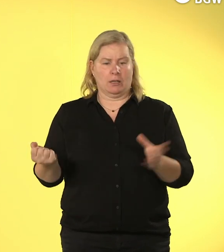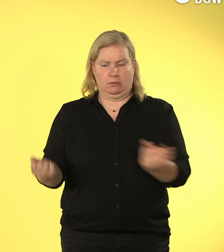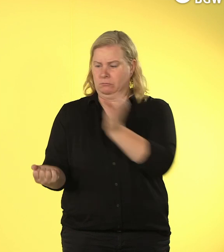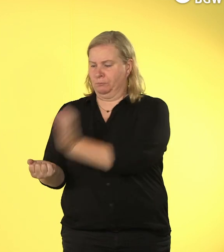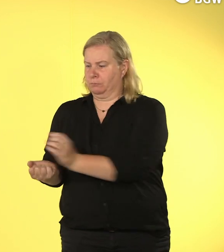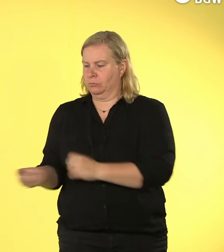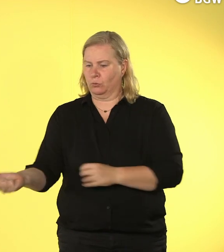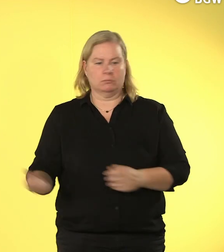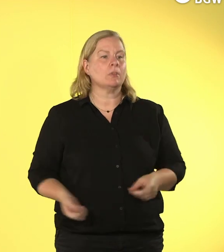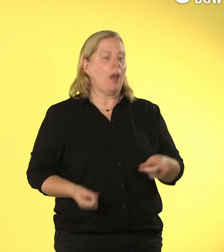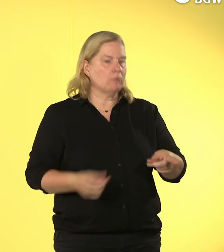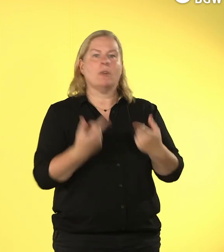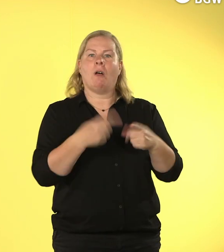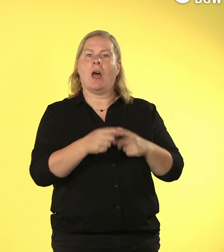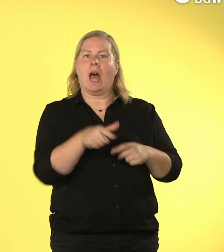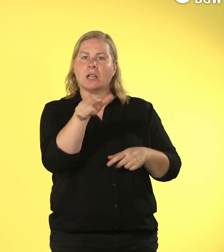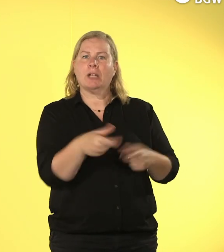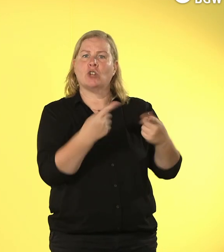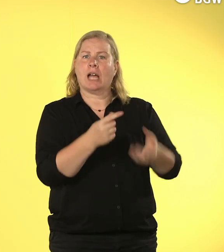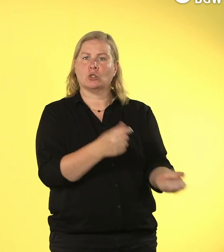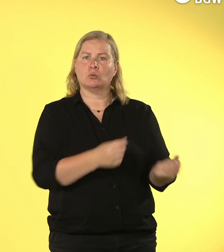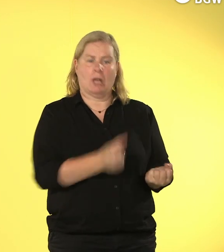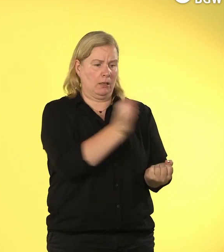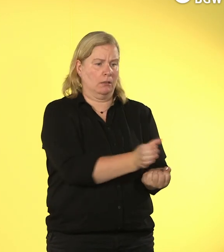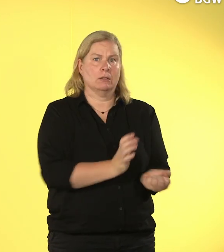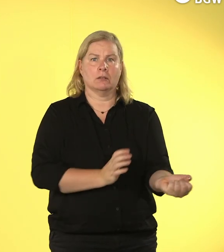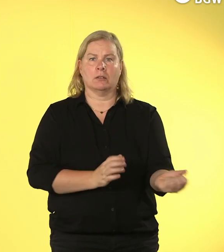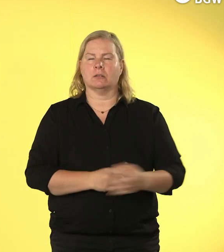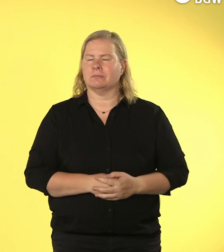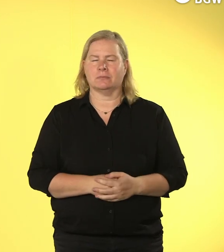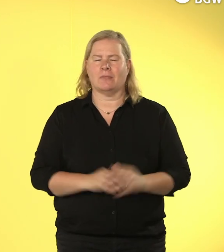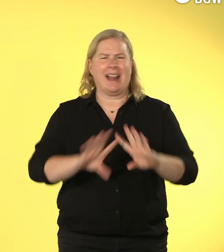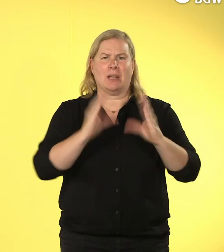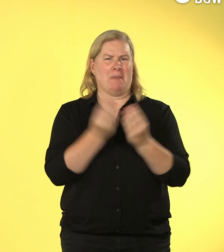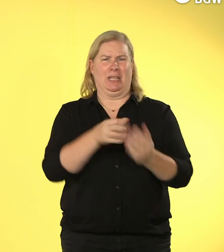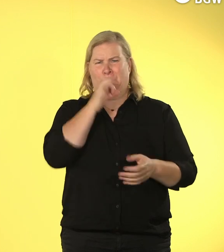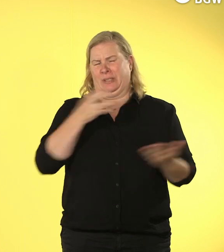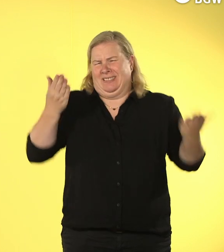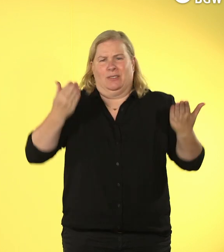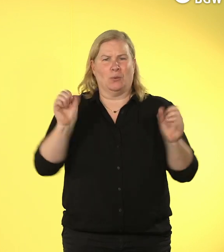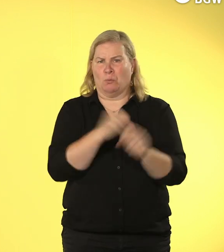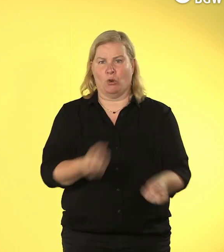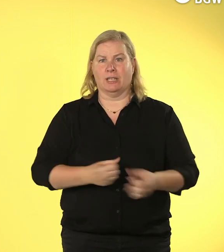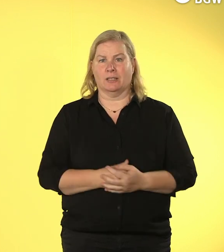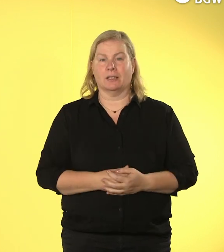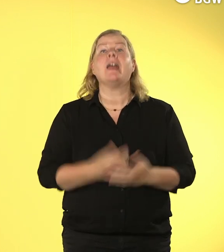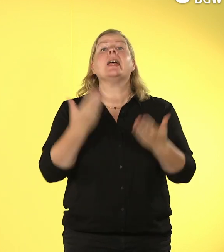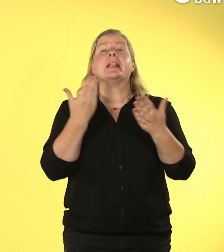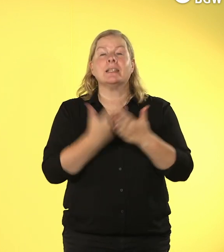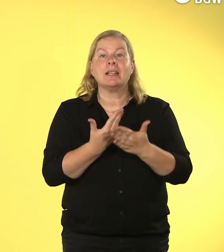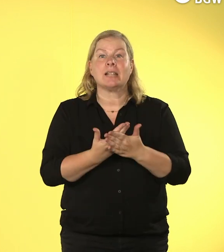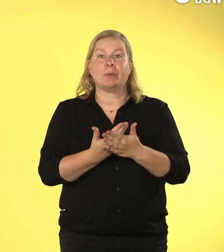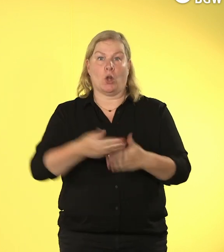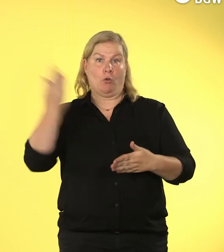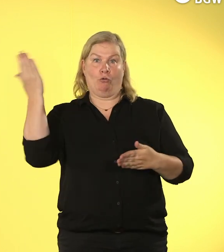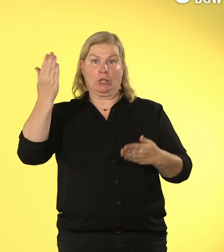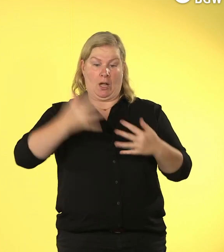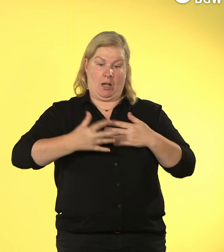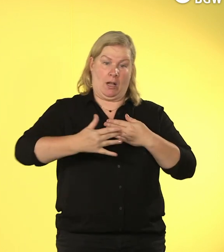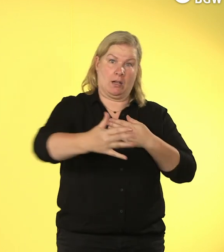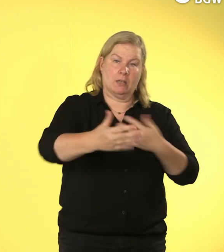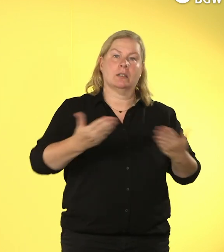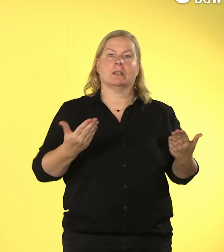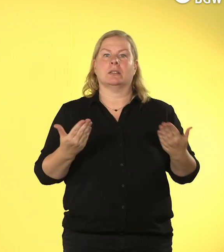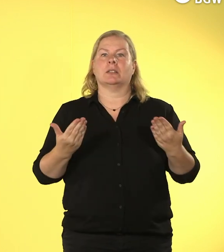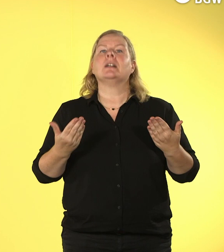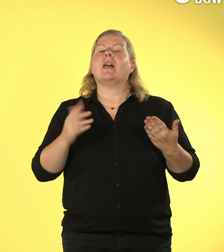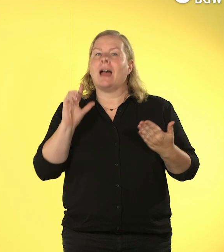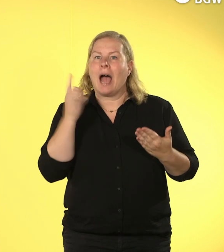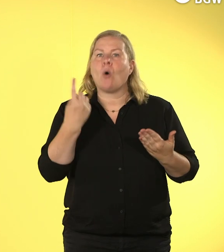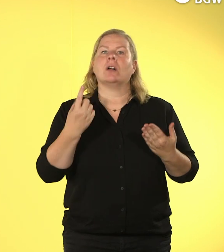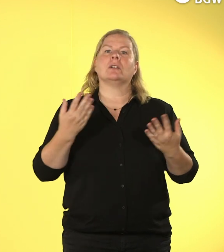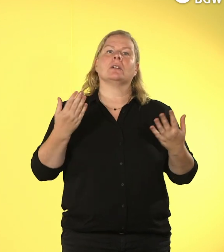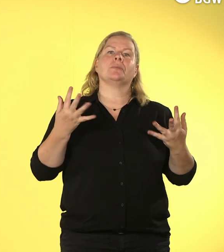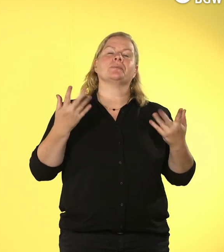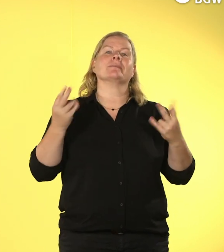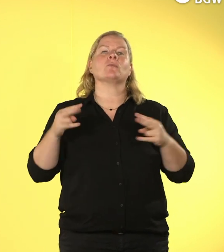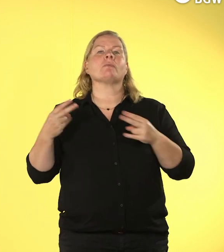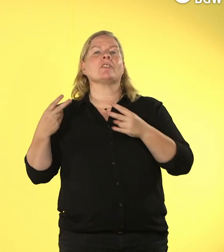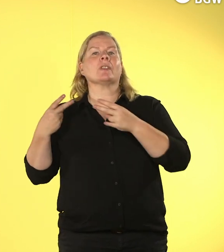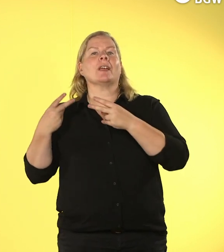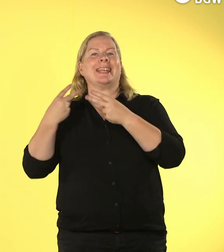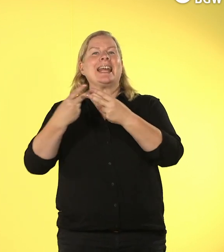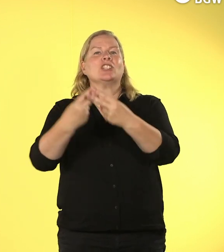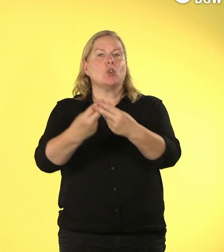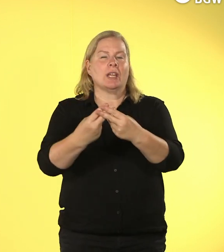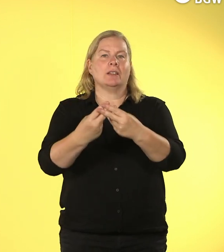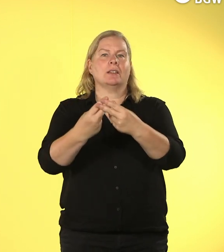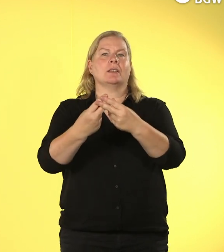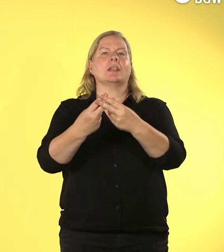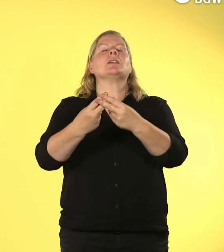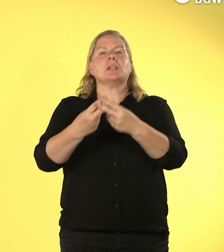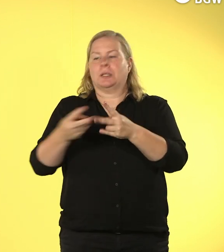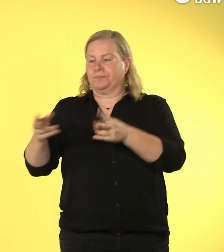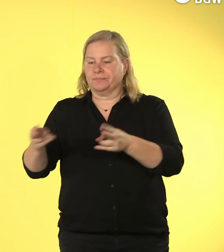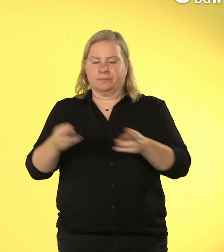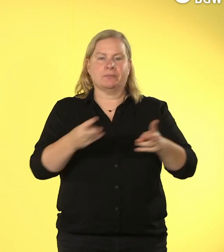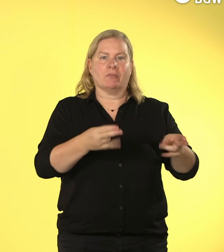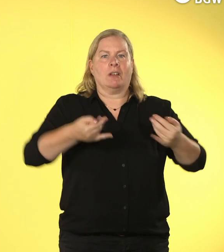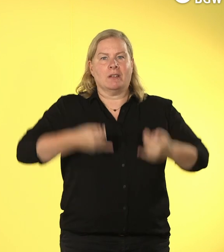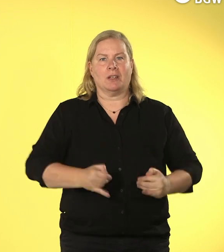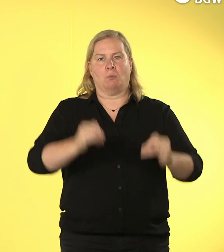möchte ich darauf verzichten, Generationen in Geburtenjahre zu gliedern.